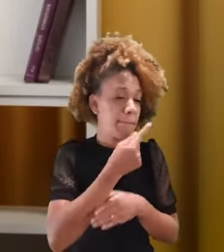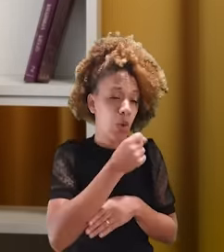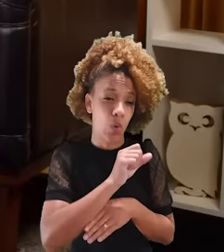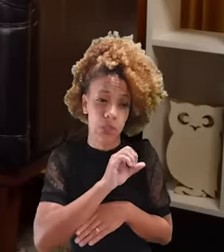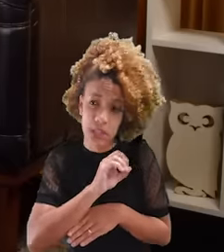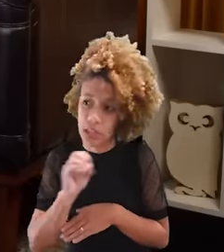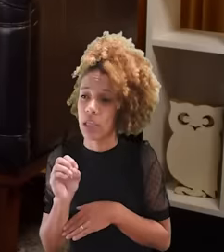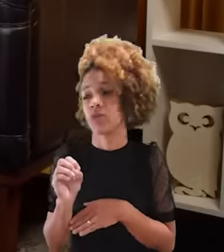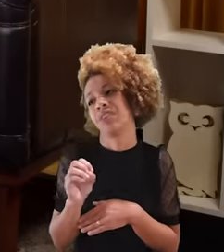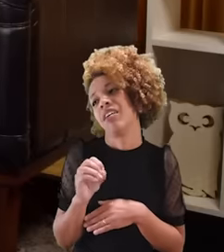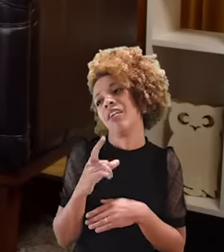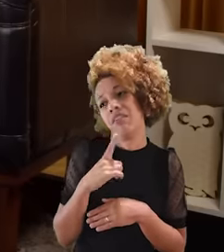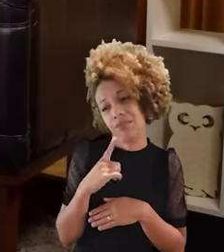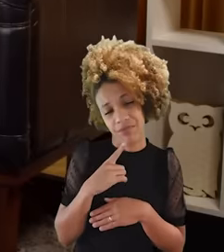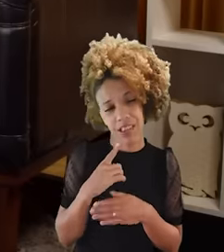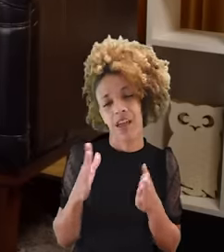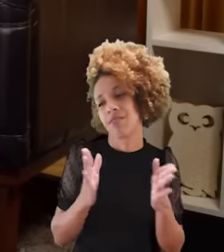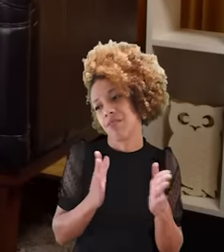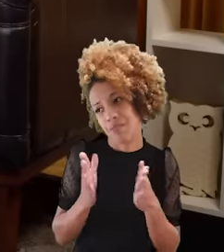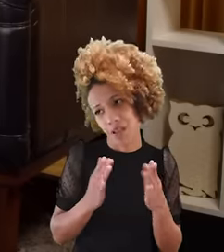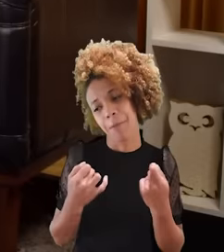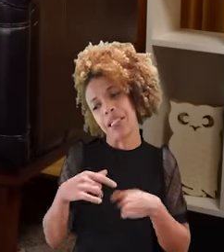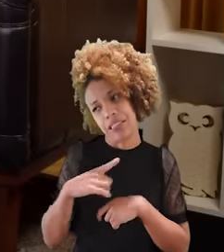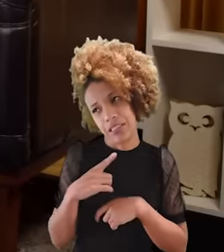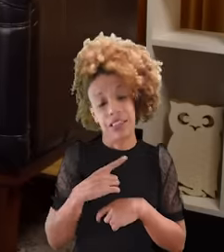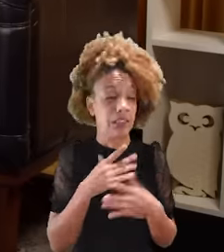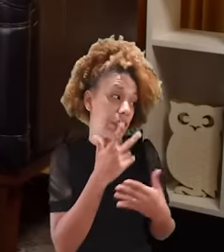palatável né tem então tem que ser acessível eu acho que assim acessível Eu acho que isso desculpa